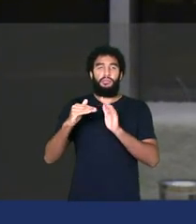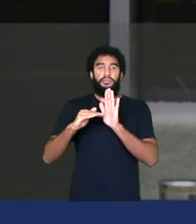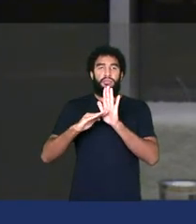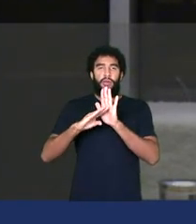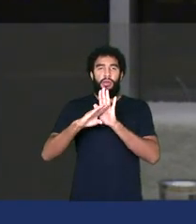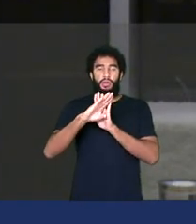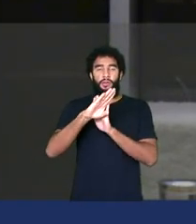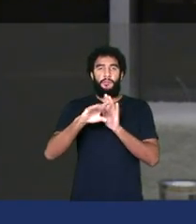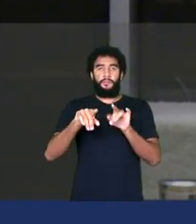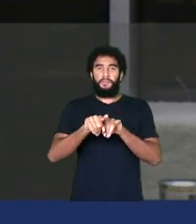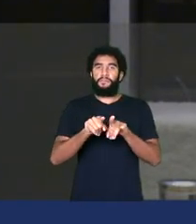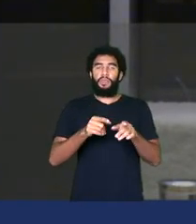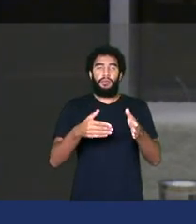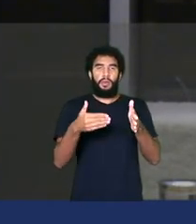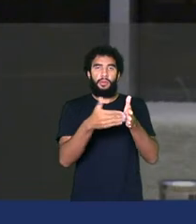AGORA, O PIOR, DE RESTRINGIR OS PROCED PROCEDIMENTOS,